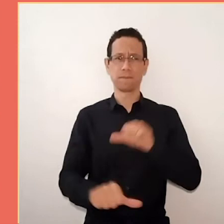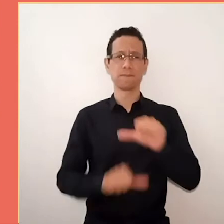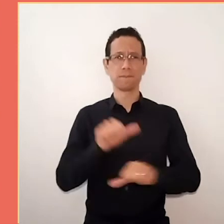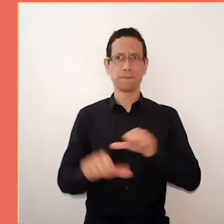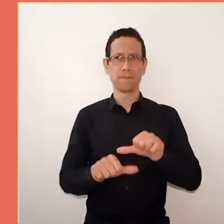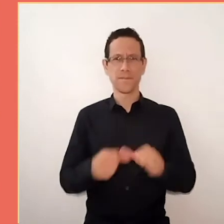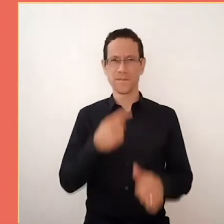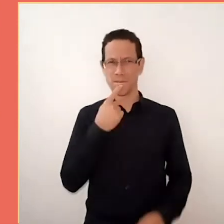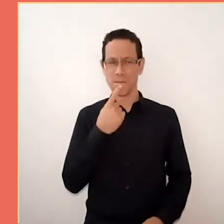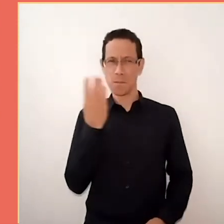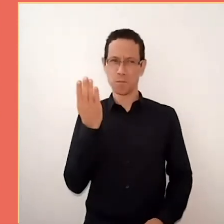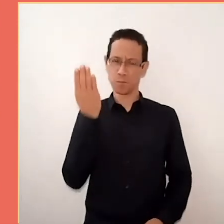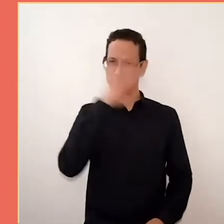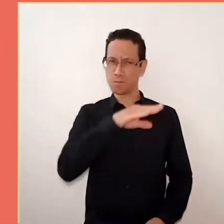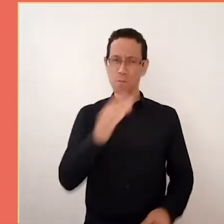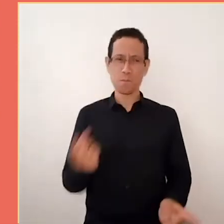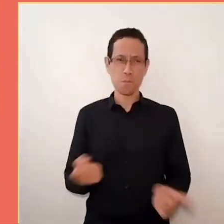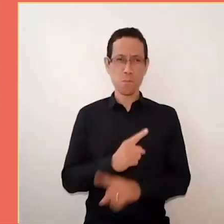não necessariamente para o bem na minha concepção.